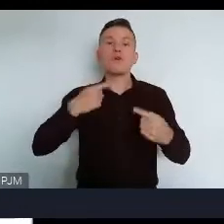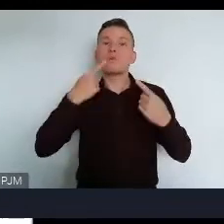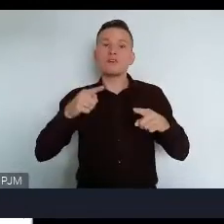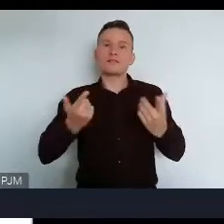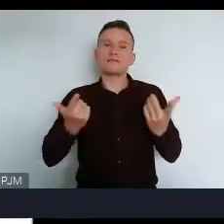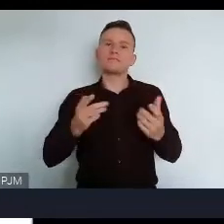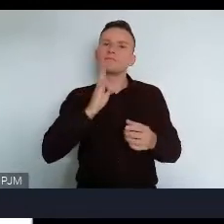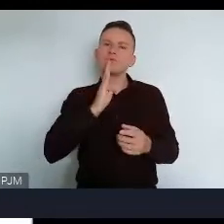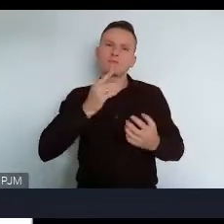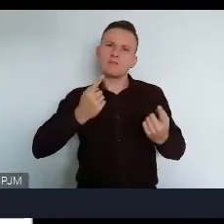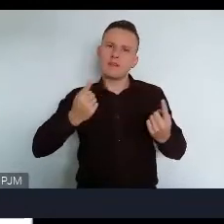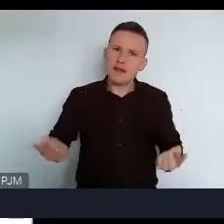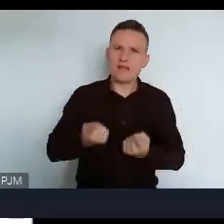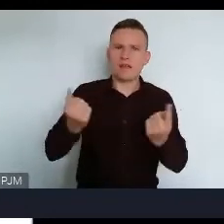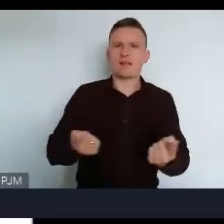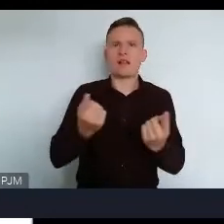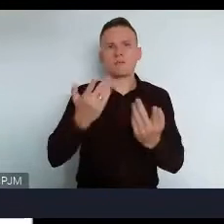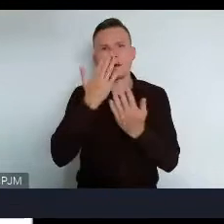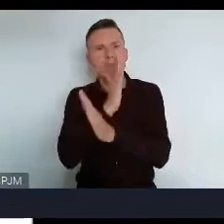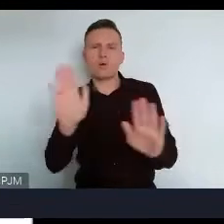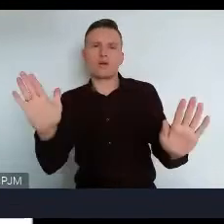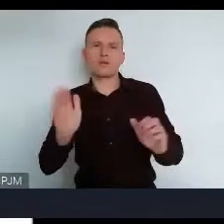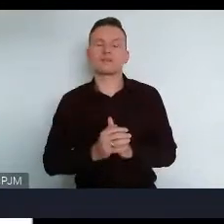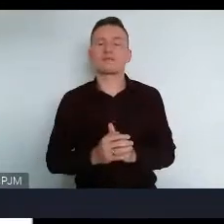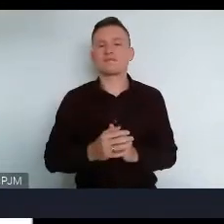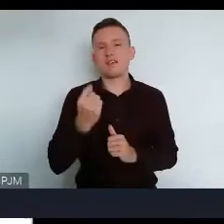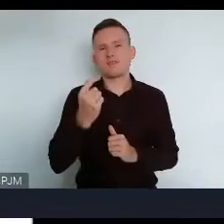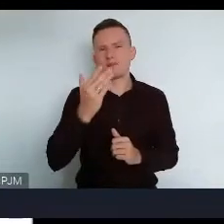które zaraz przedstawię państwu bardziej szczegółowo.